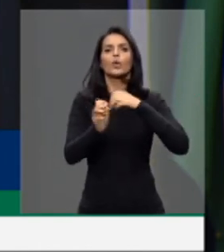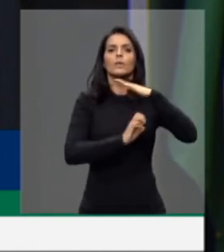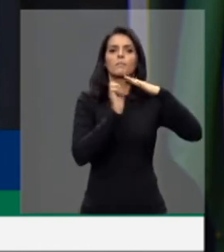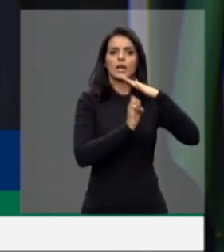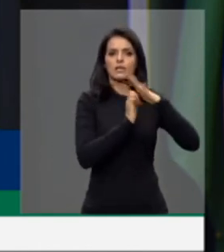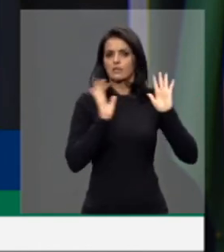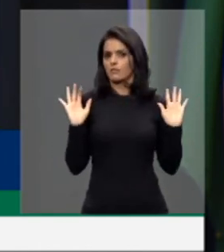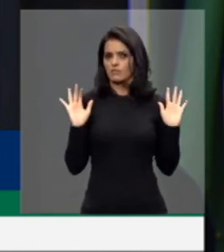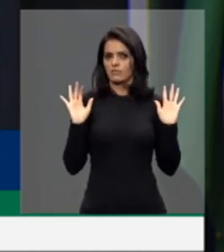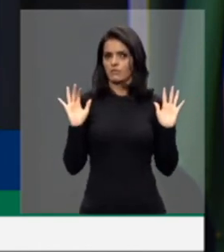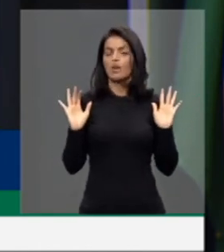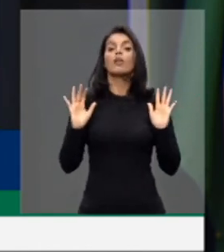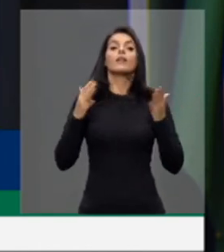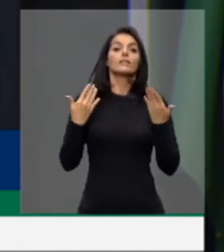REGULAMENTAÇÃO LICENCIAMENTO